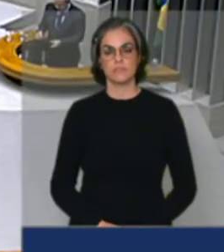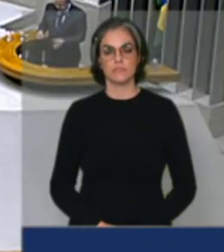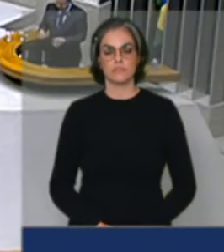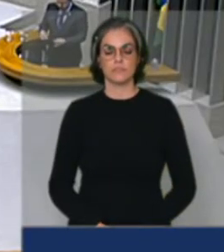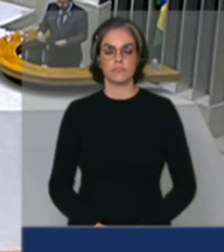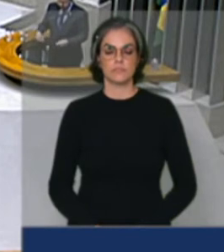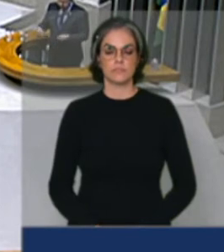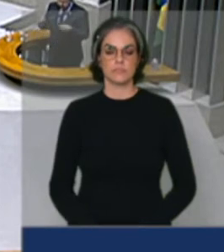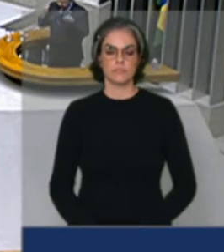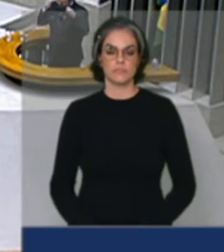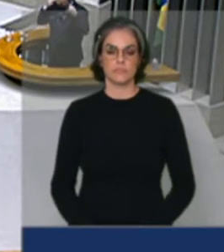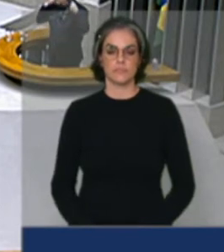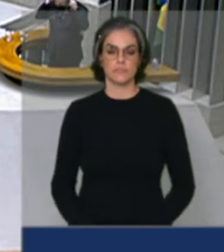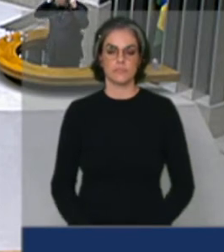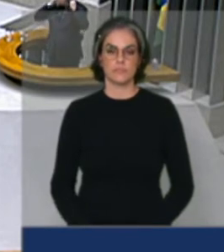APROVEITAR TAMBÉM PARA PEDIR QUE QUEM NÃO PODE FALAR DA